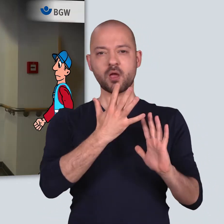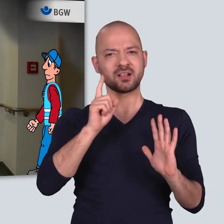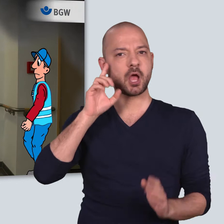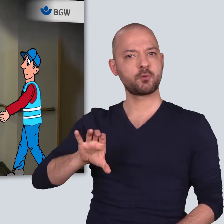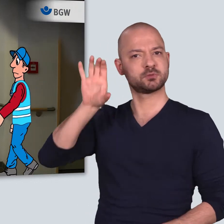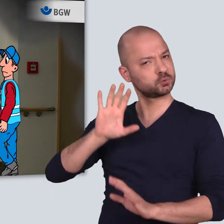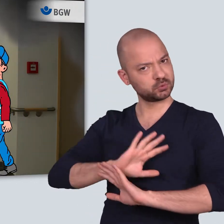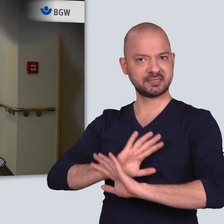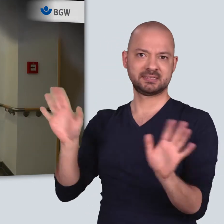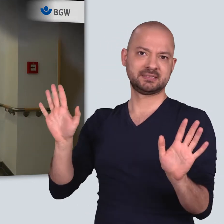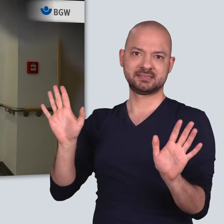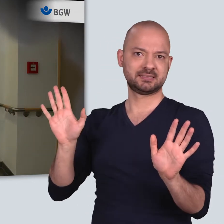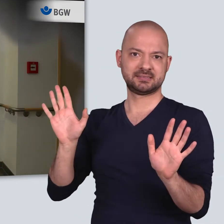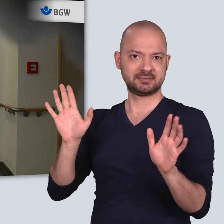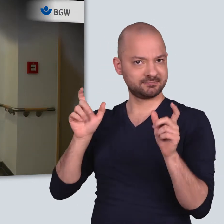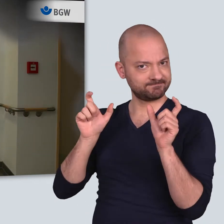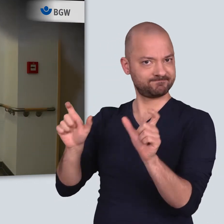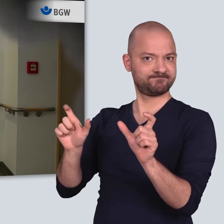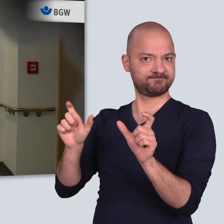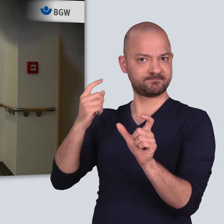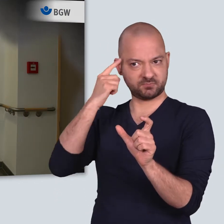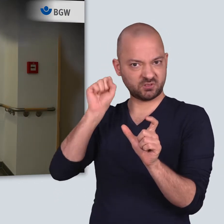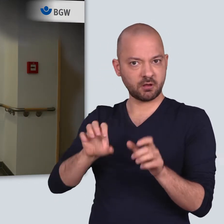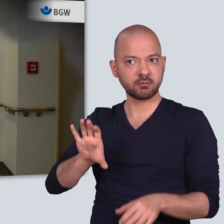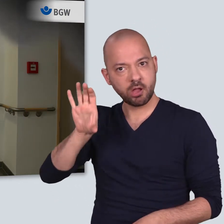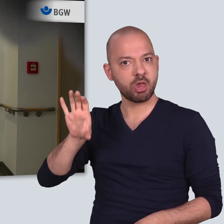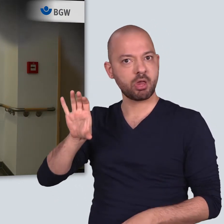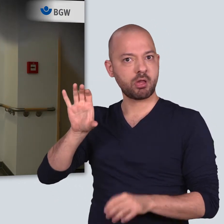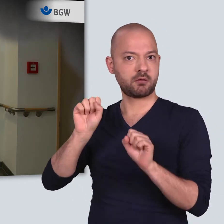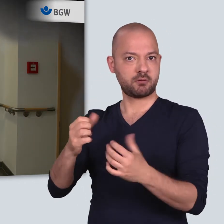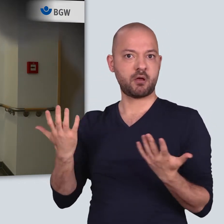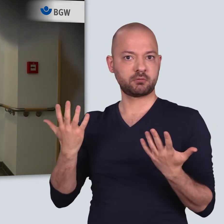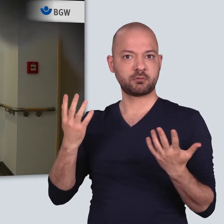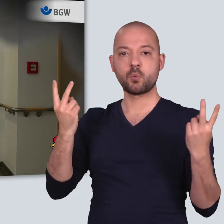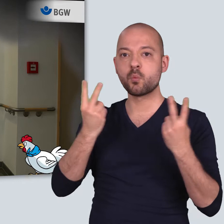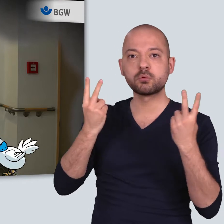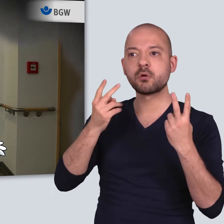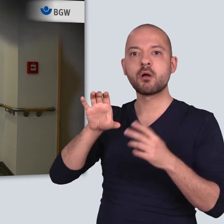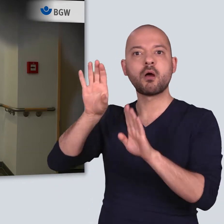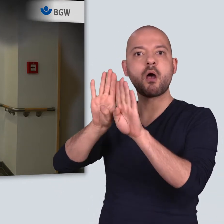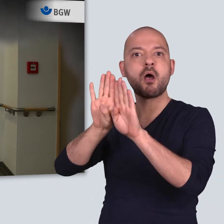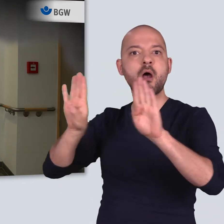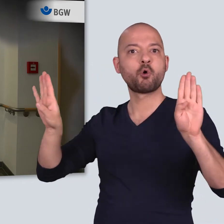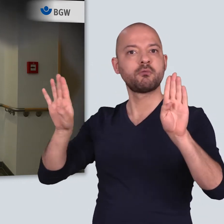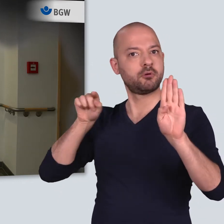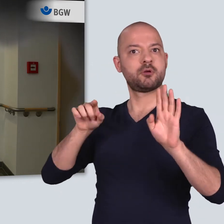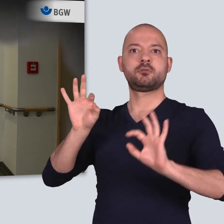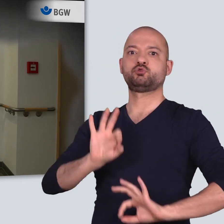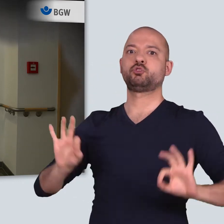Mit dem Aufzug fährt keiner, wenn es brennt. Er könnte durch das Feuer stecken bleiben oder sich in einem Stockwerk öffnen,